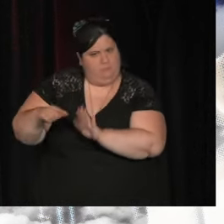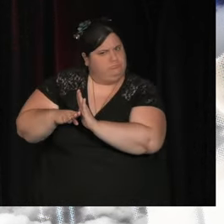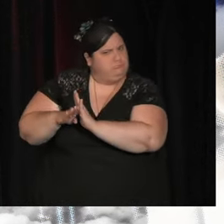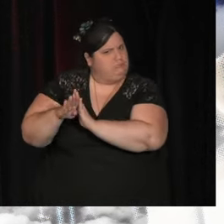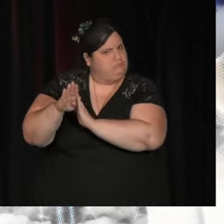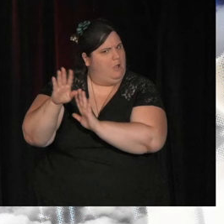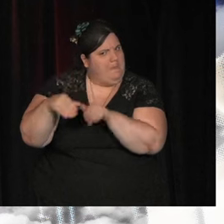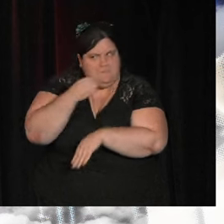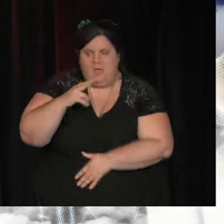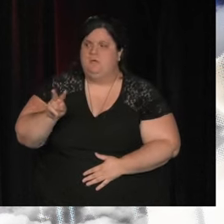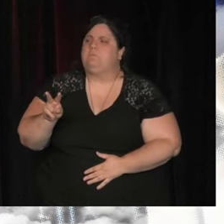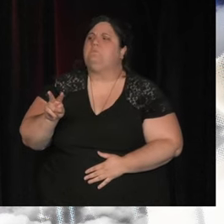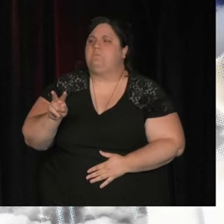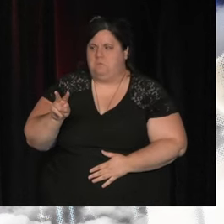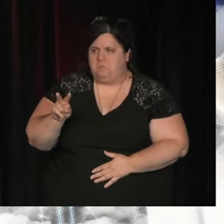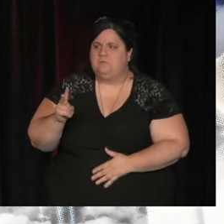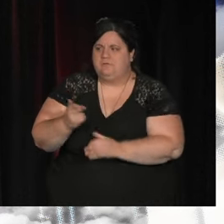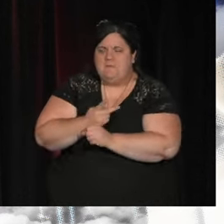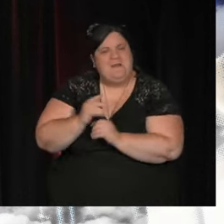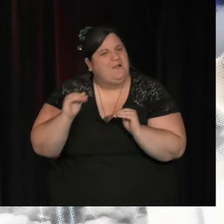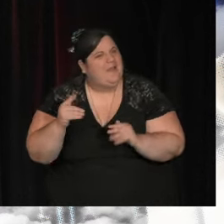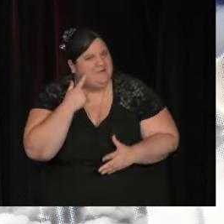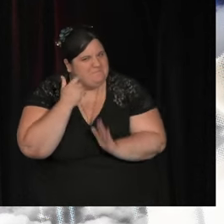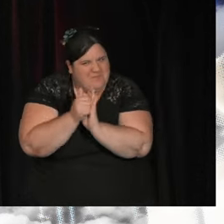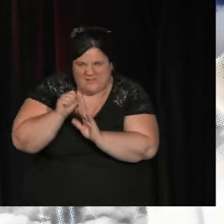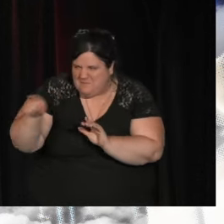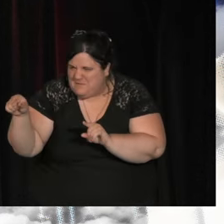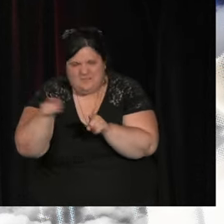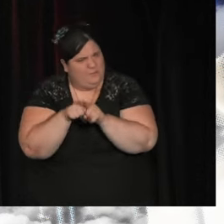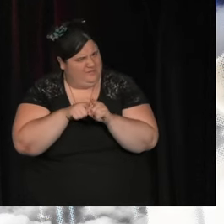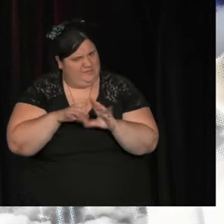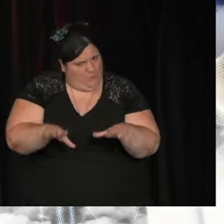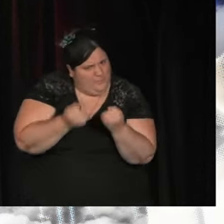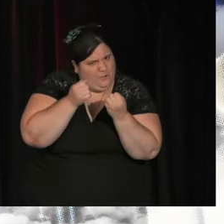Et ils se disent : "Ce n'est pas mal, ces héros différents, les synergies, ça marche bien." Et en fait, ils vont reprendre cette